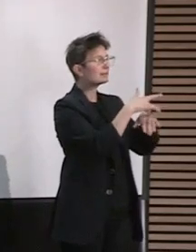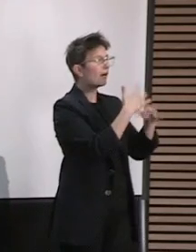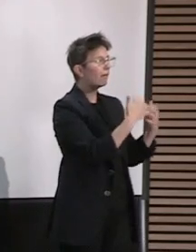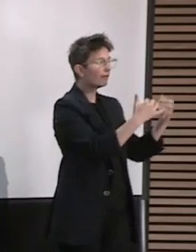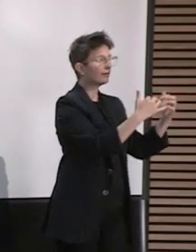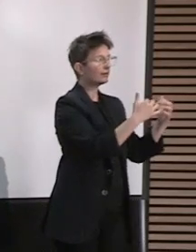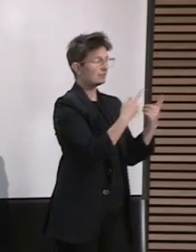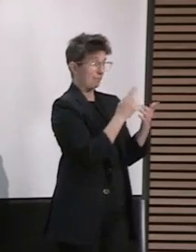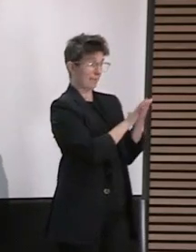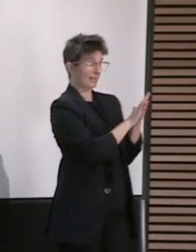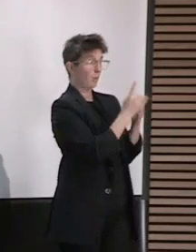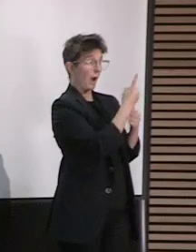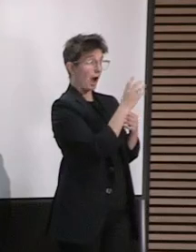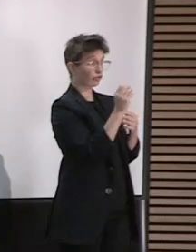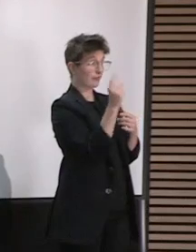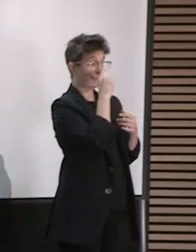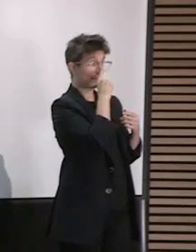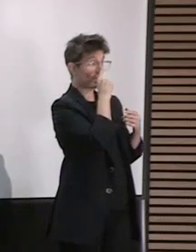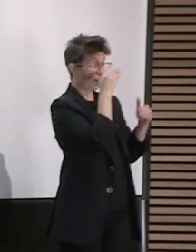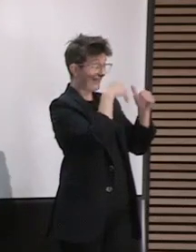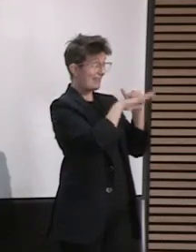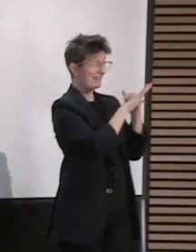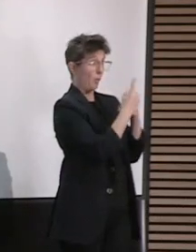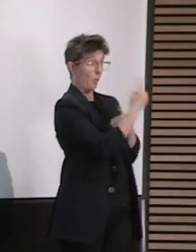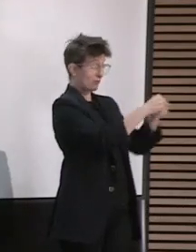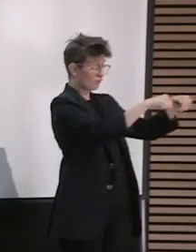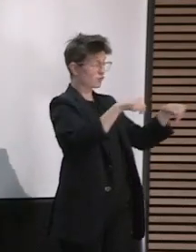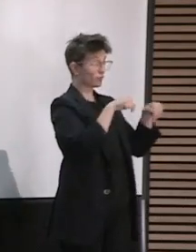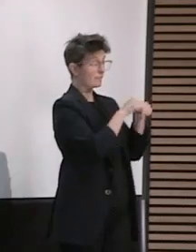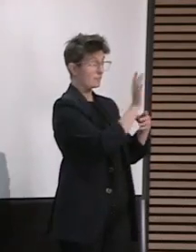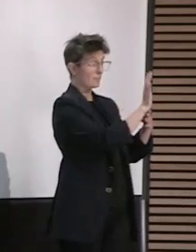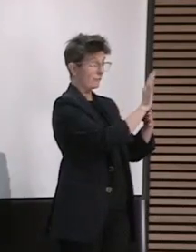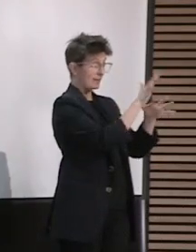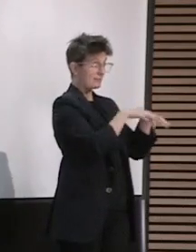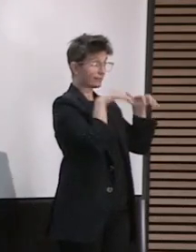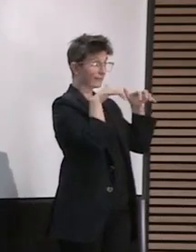Te Minita, kia marama ki nga huihuinga 100